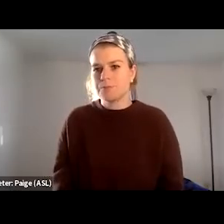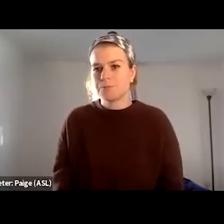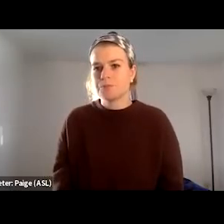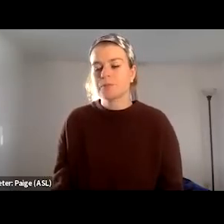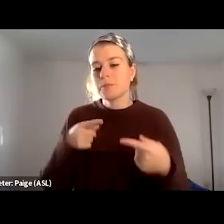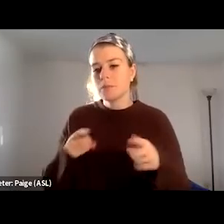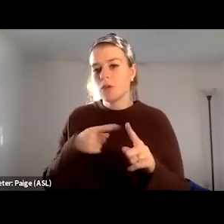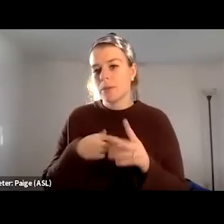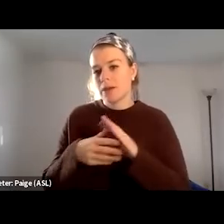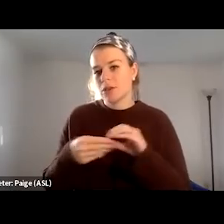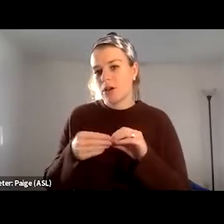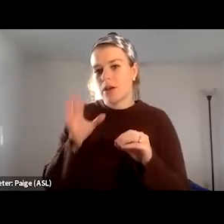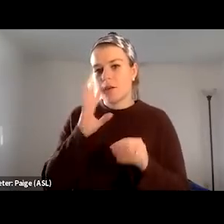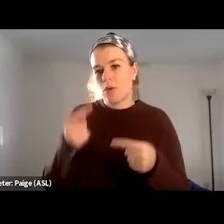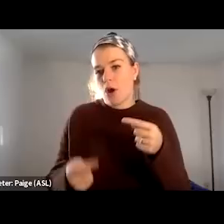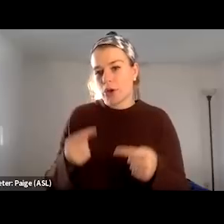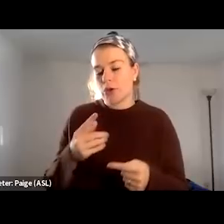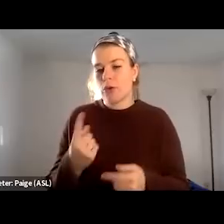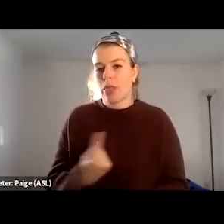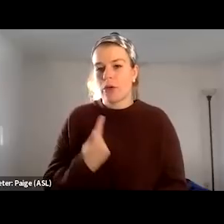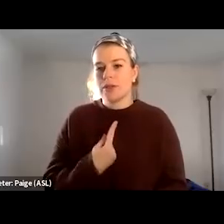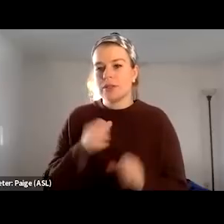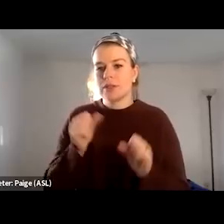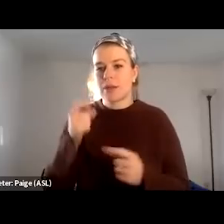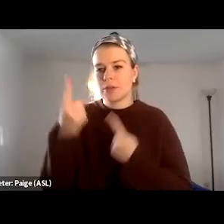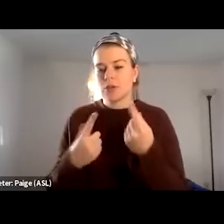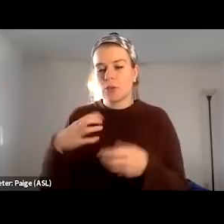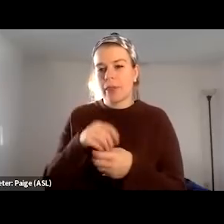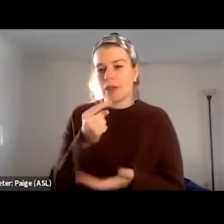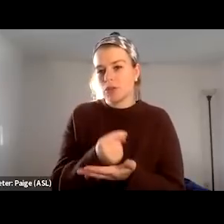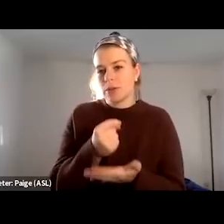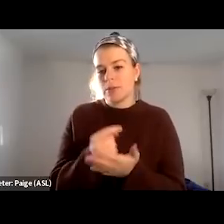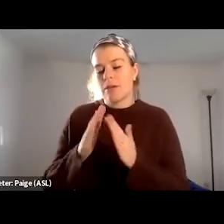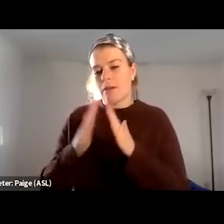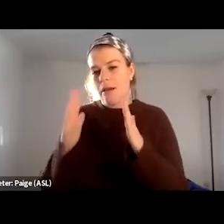que la soledad puede ser considerada dentro de los servicios de tratamiento y de vivienda, o debería ser considerada,